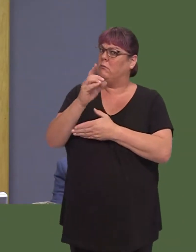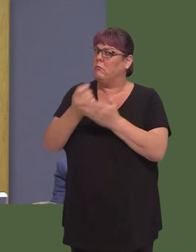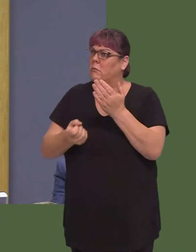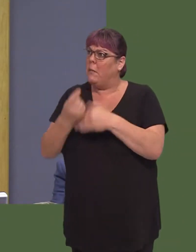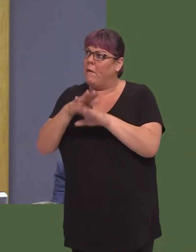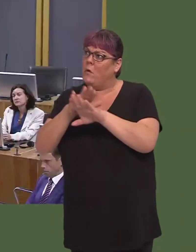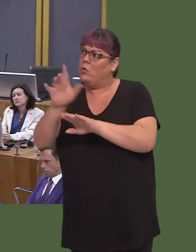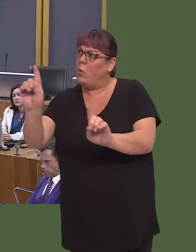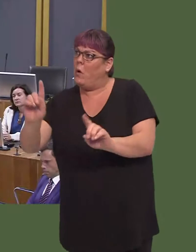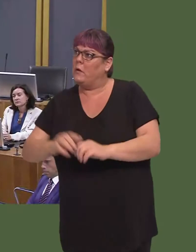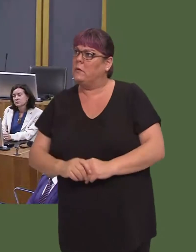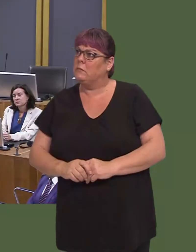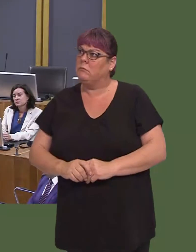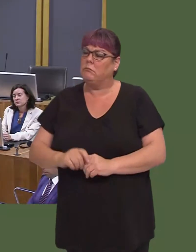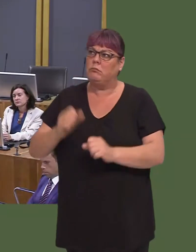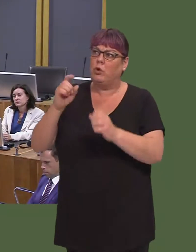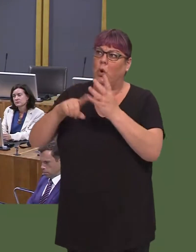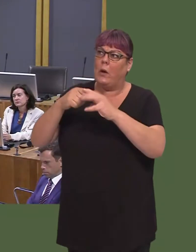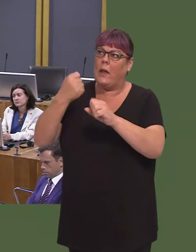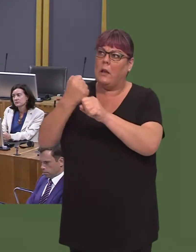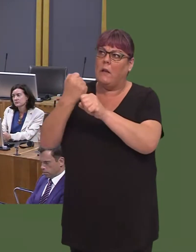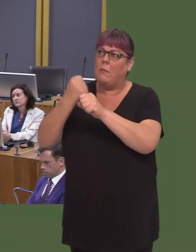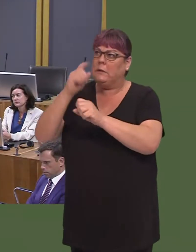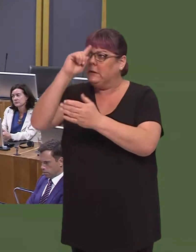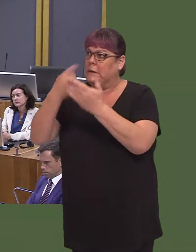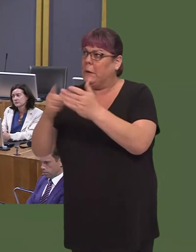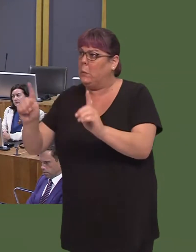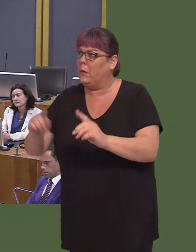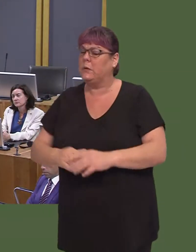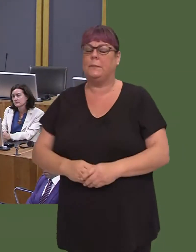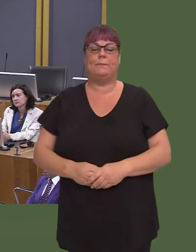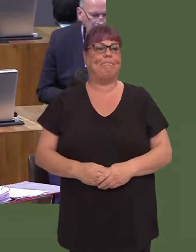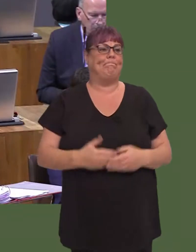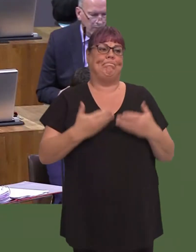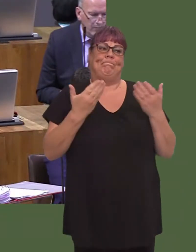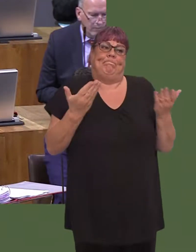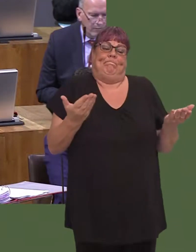Carwyn Jones AM: Wel, rydw i'n credu ei bod yn wir dweud bod yna effaith wedi bod ynglyn